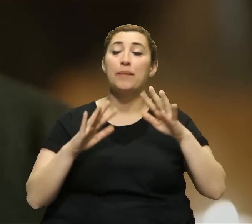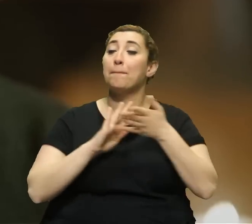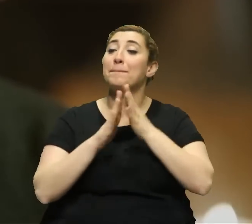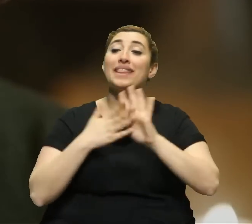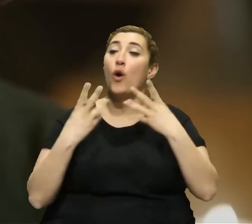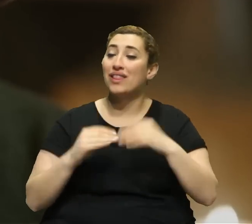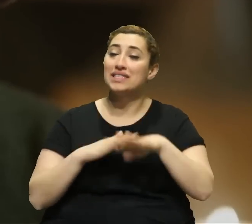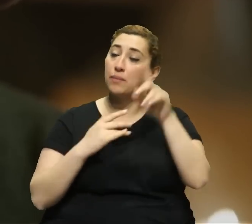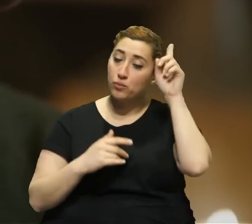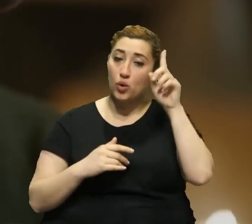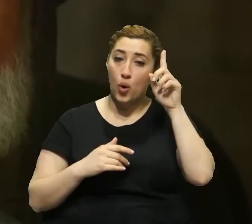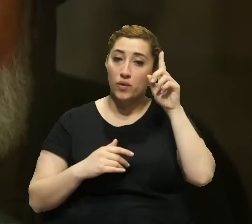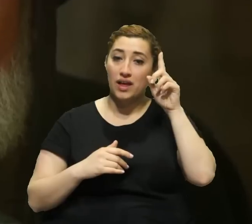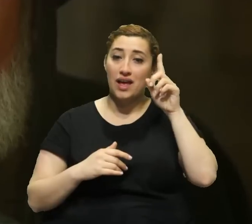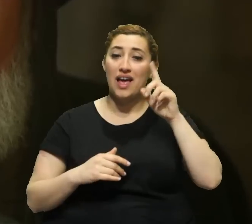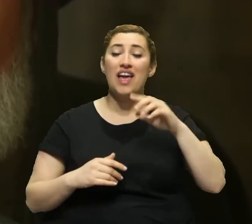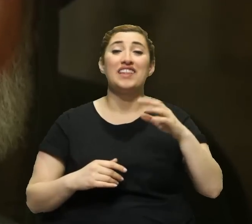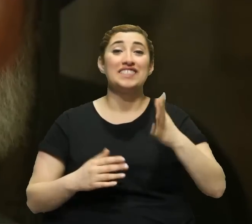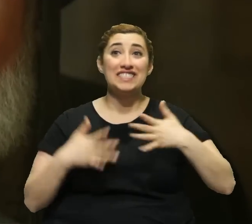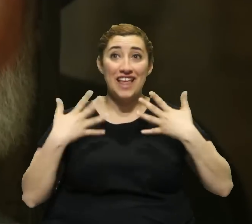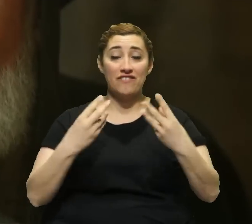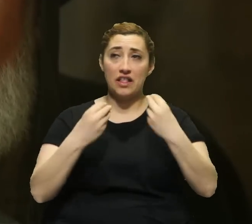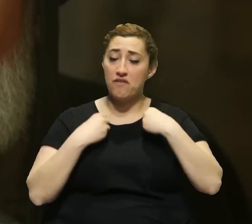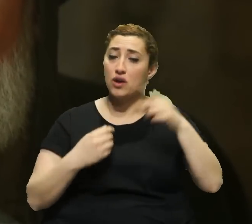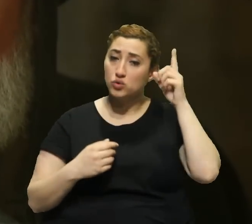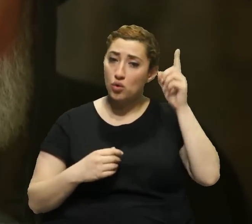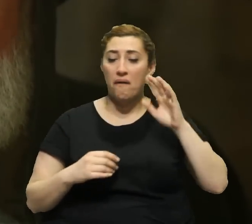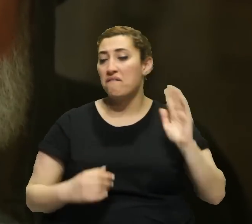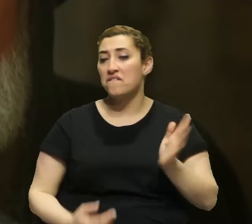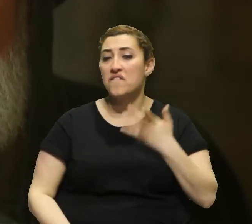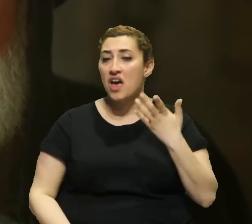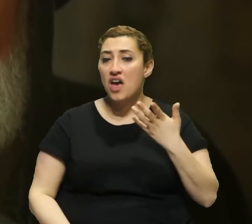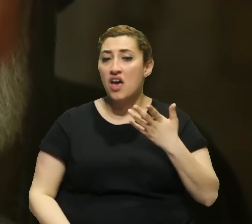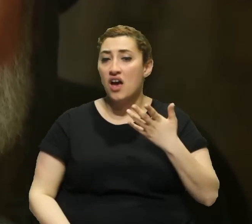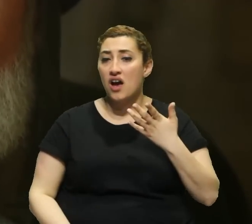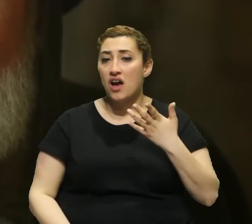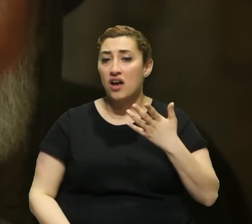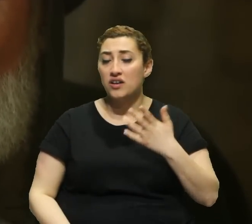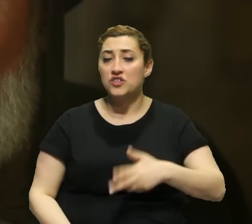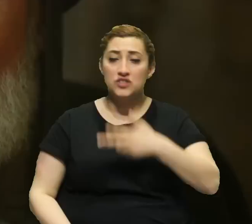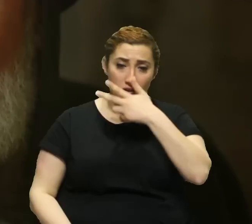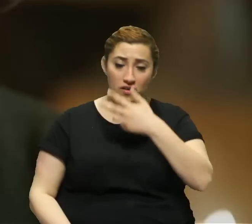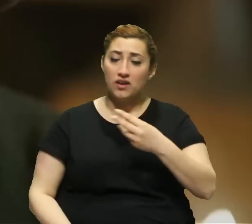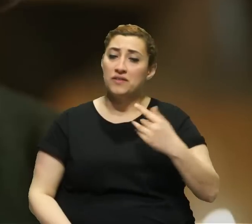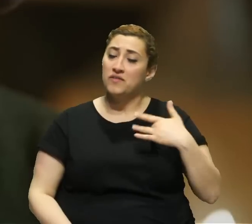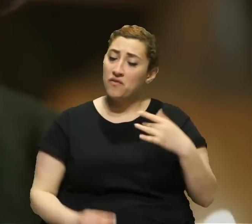Gelse celalinden cefa... ...yahut cemalinden vefa.